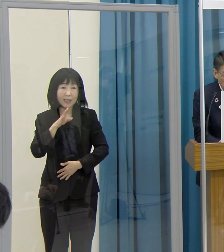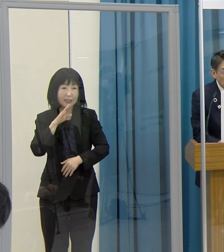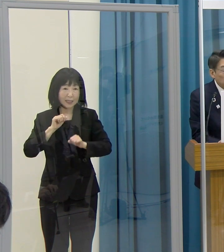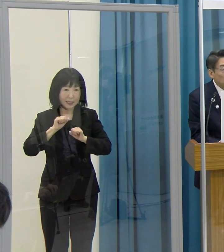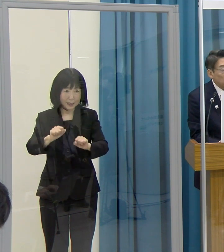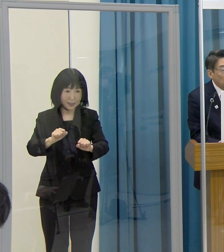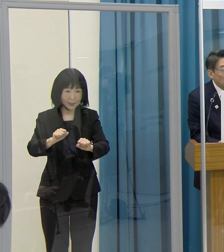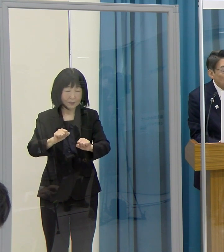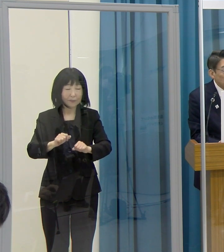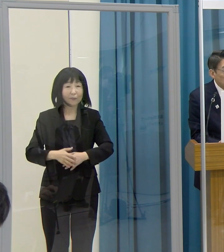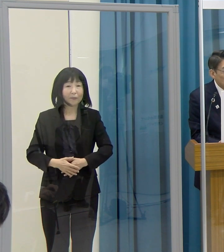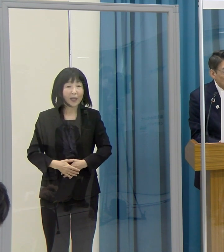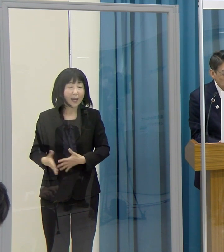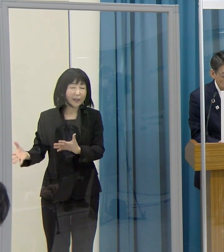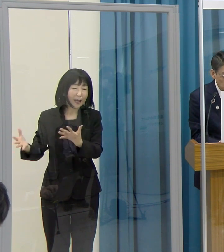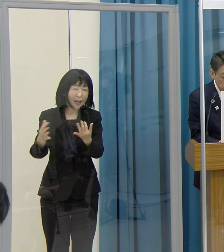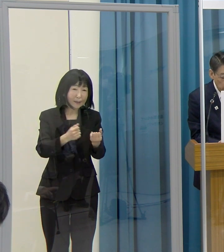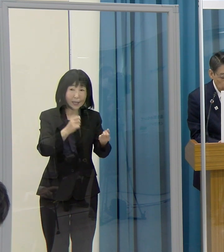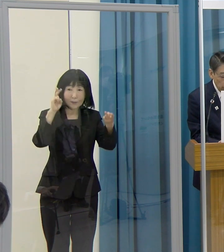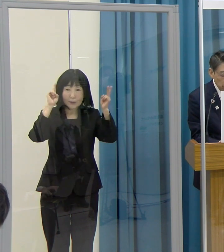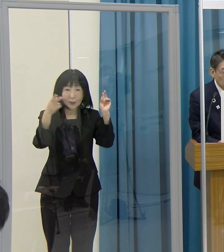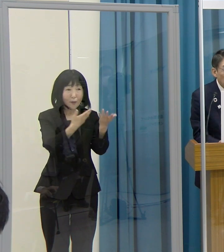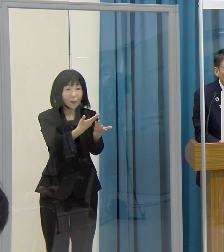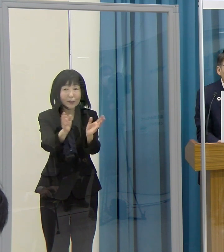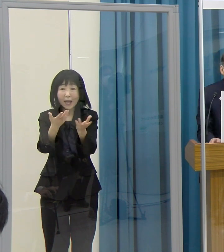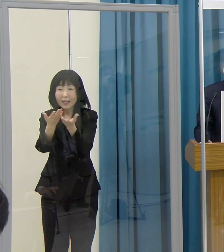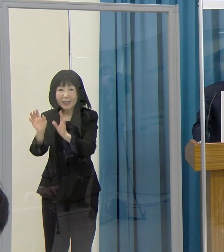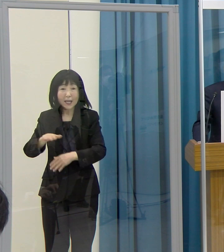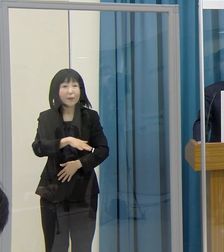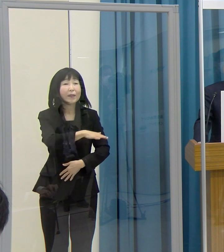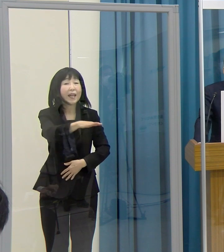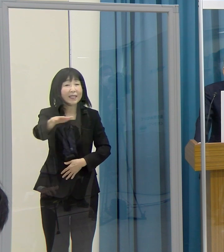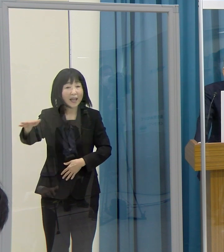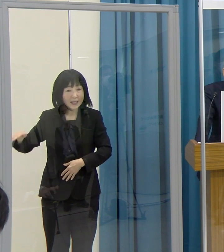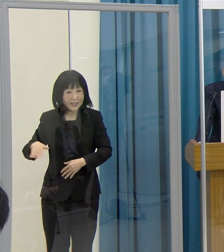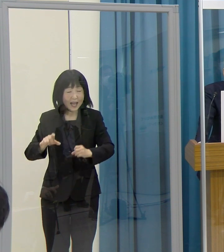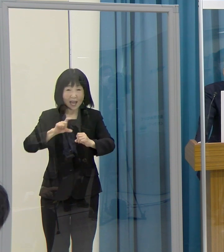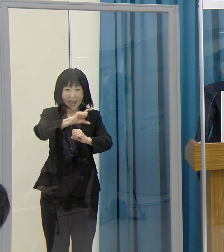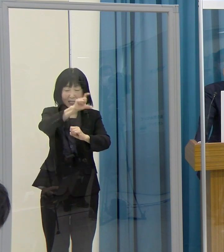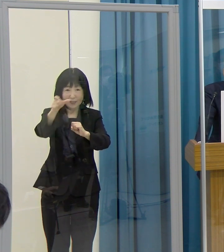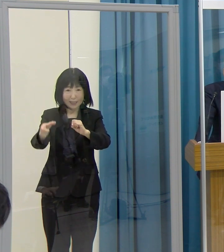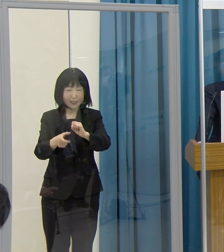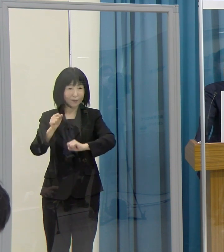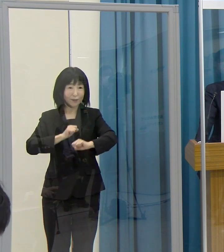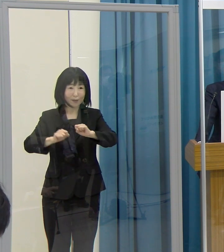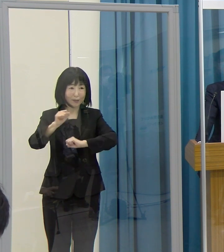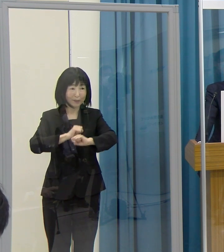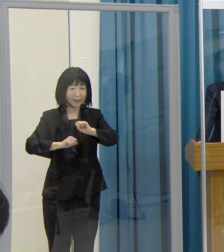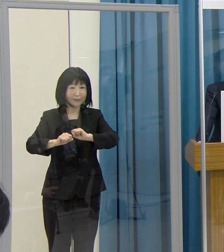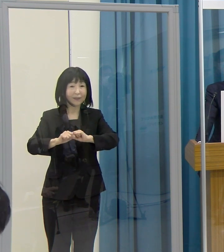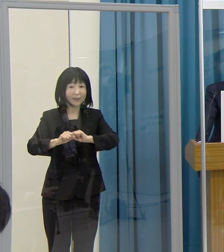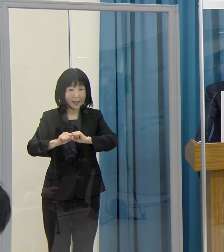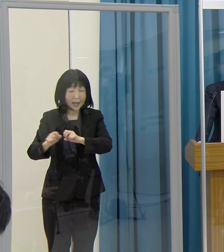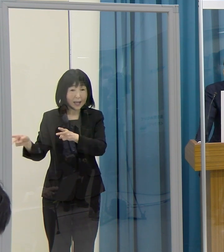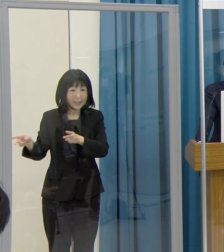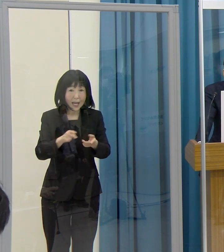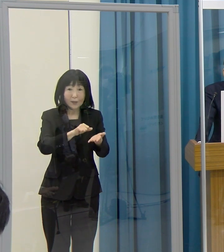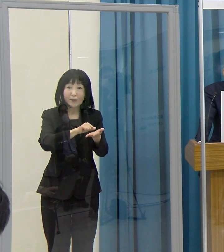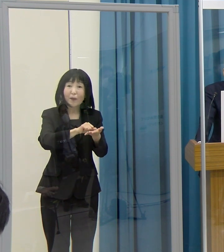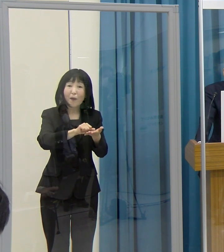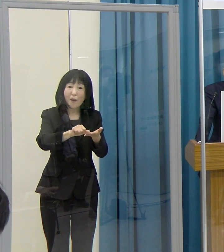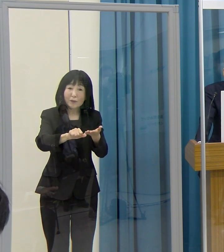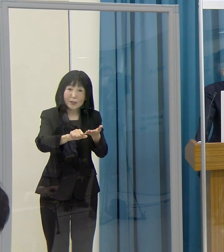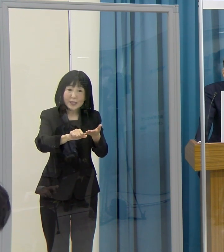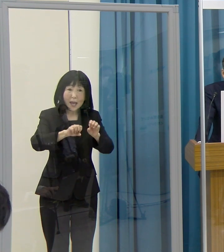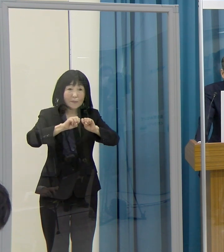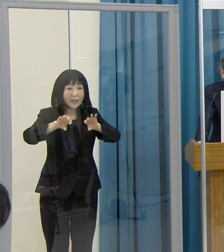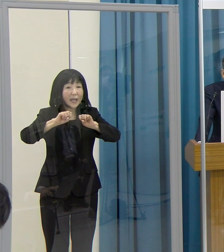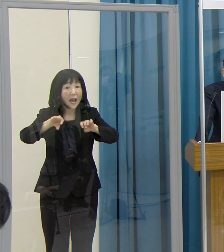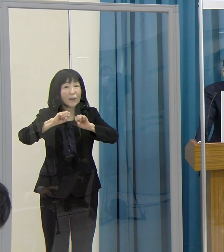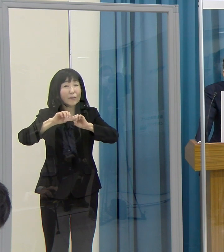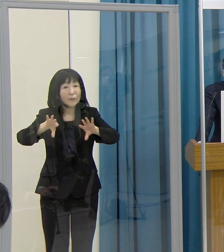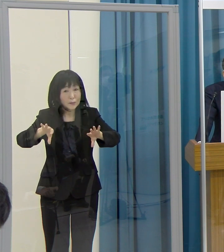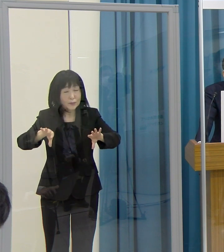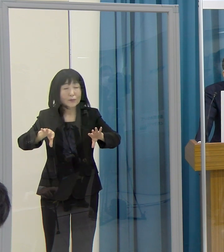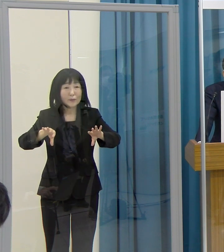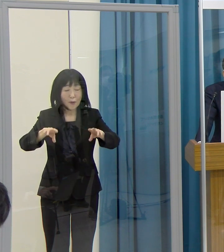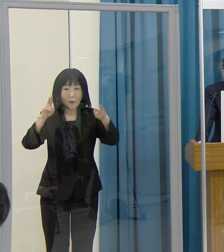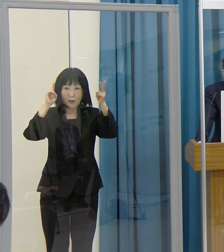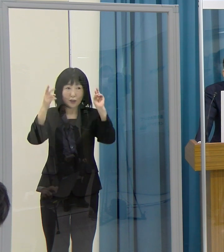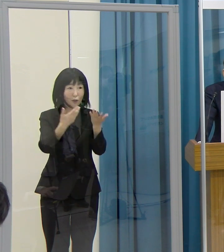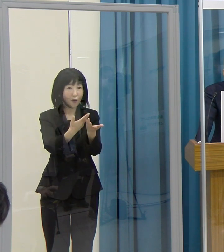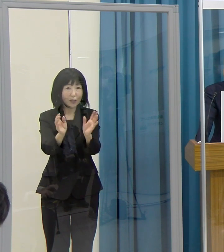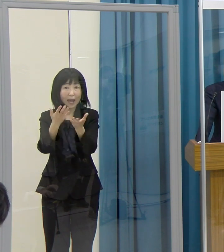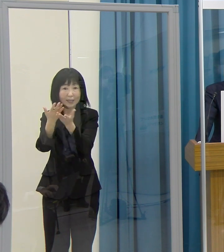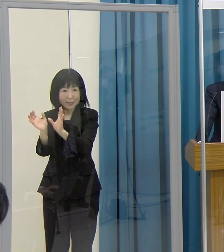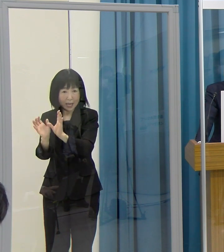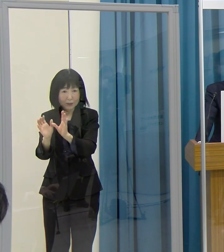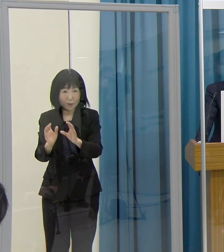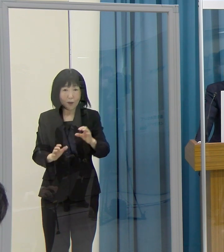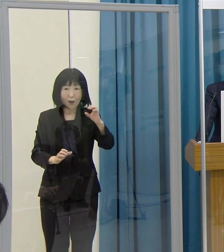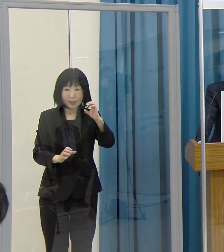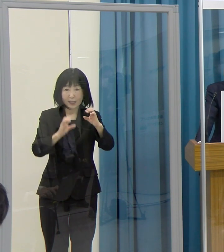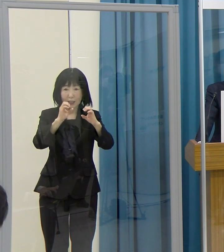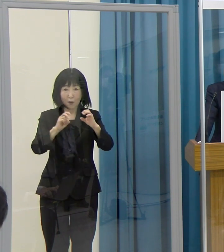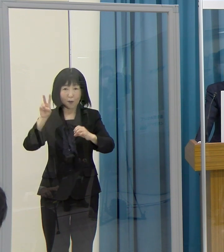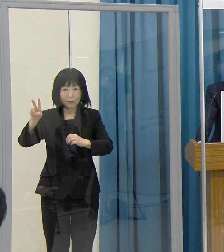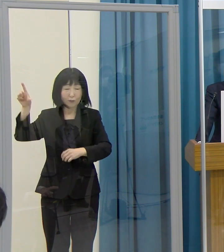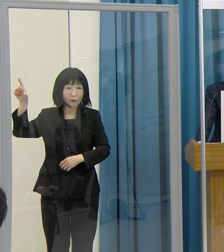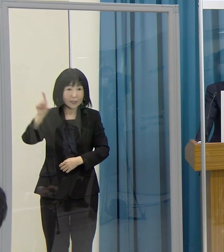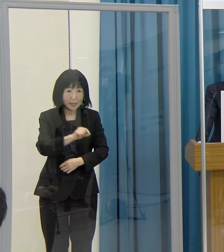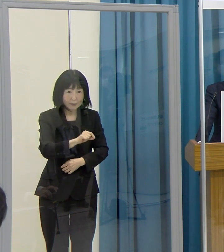たくさんの企業・団体の皆さんがＳＤＧｓに取り組んでいただき、本制度に登録してＰＲしていくことで、企業・団体における「脱炭素」、「ダイバーシティ」など、